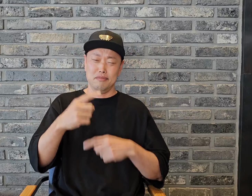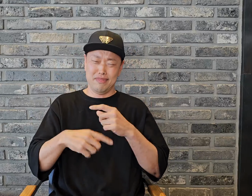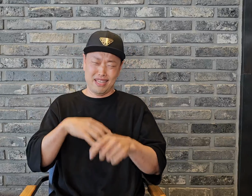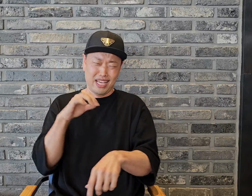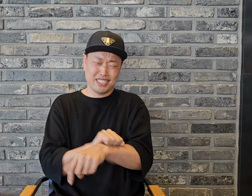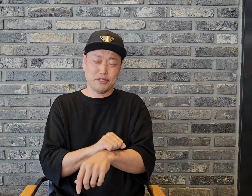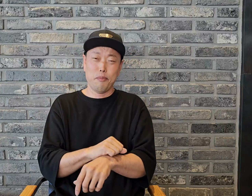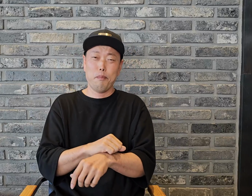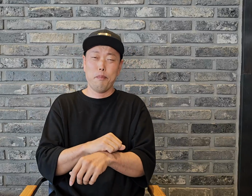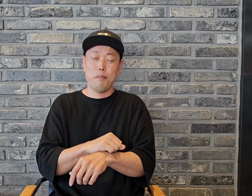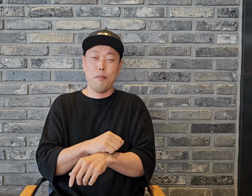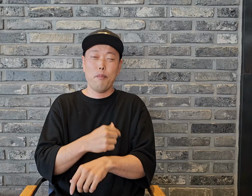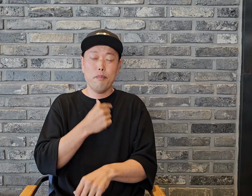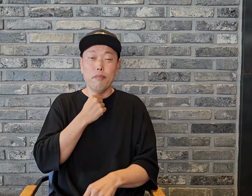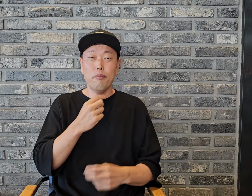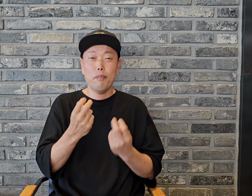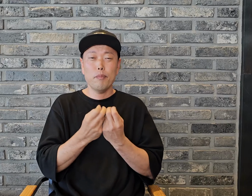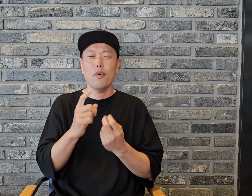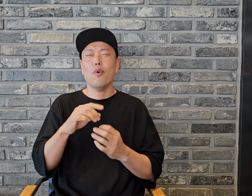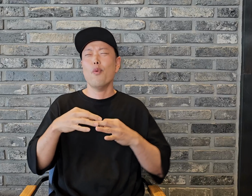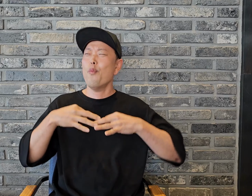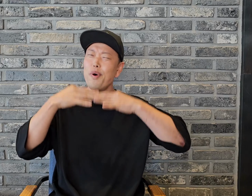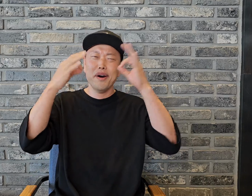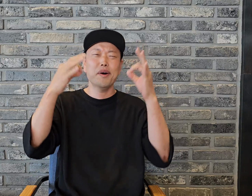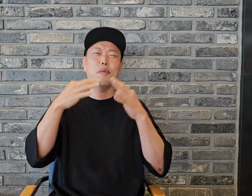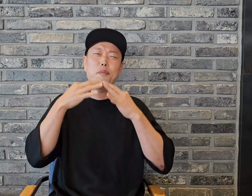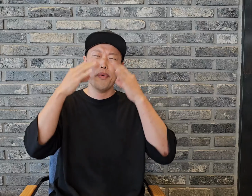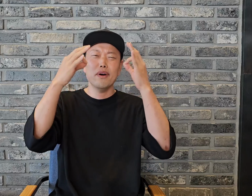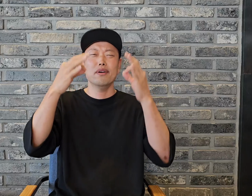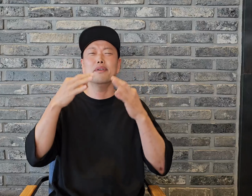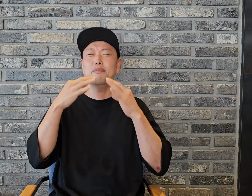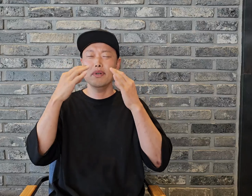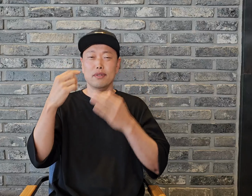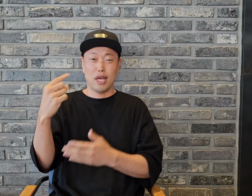gut in der Gebärdensprache zu sein. Wenn Sie möchten, können Sie sich anstrengen.